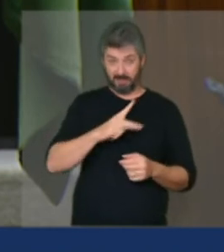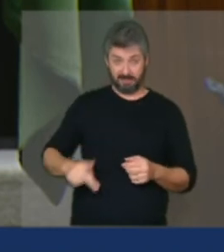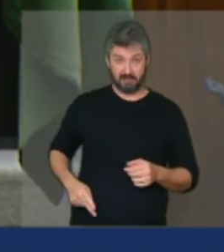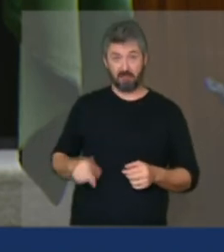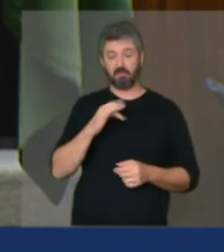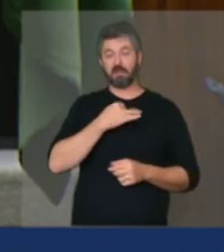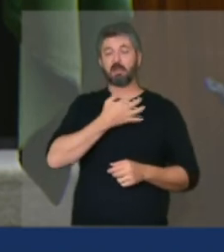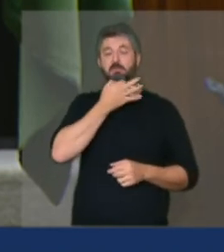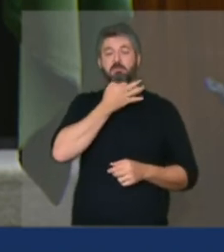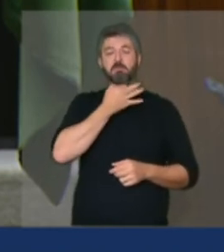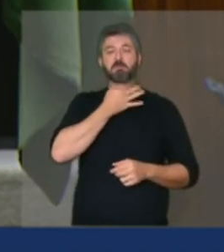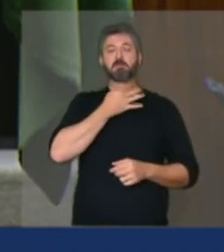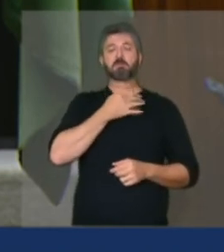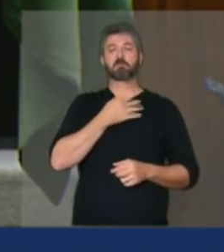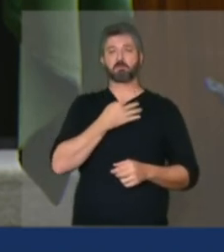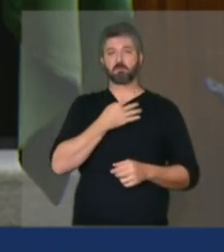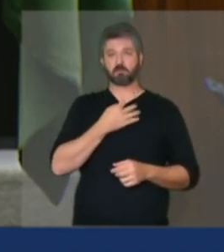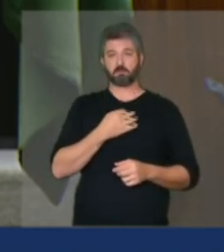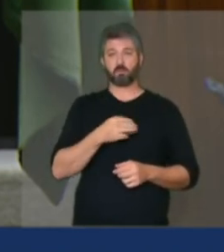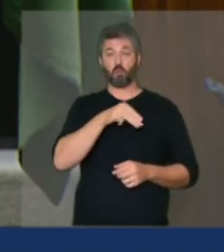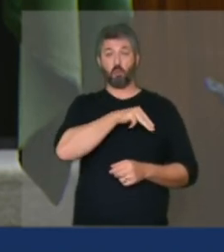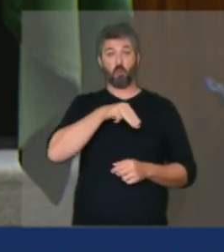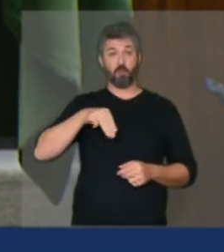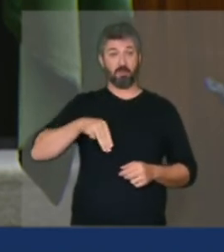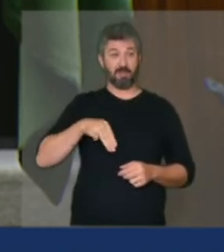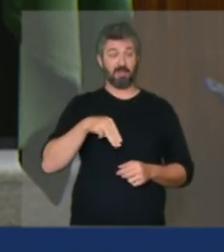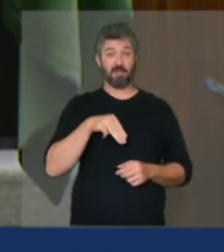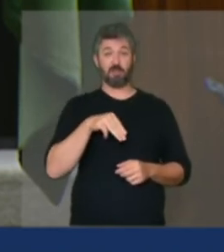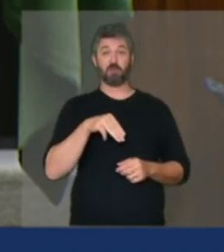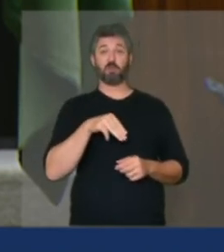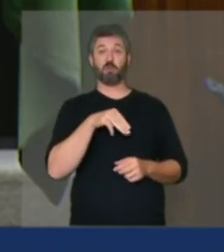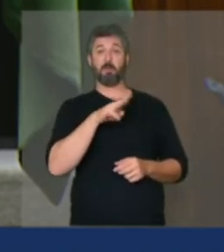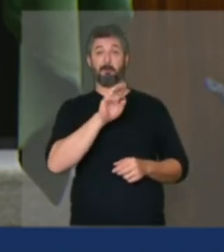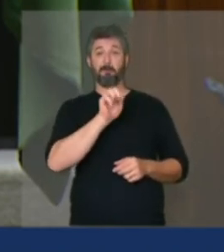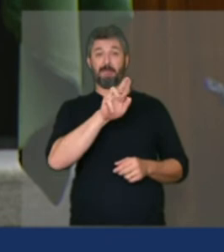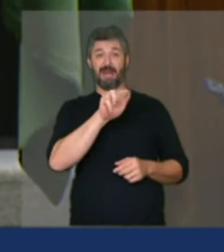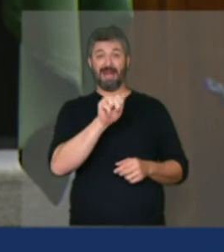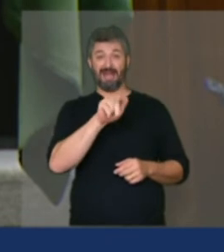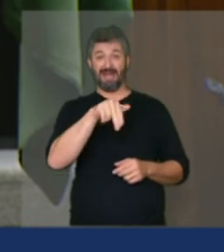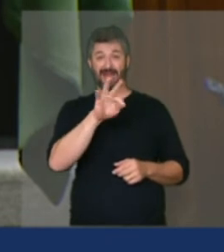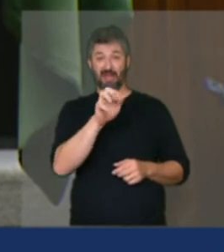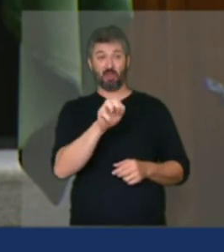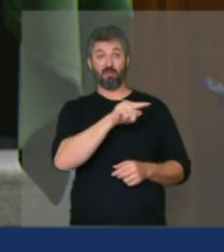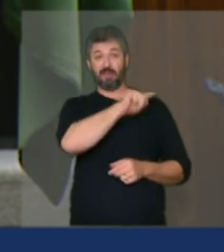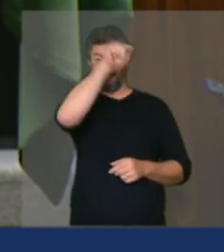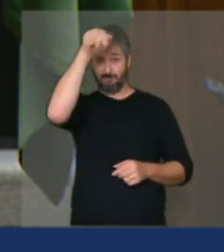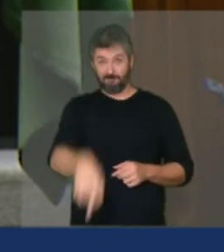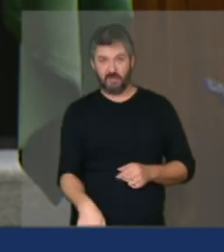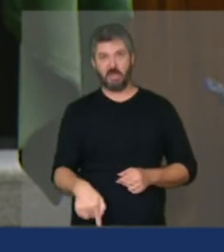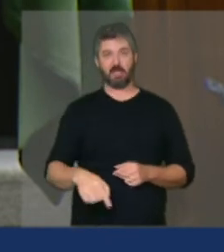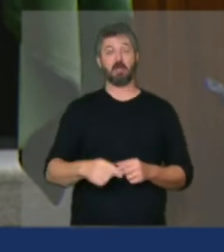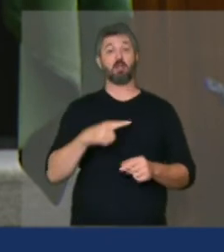DEFESA BRAGA NETTO AQUI NA CÂ MARA, PORQUE NÓS APROVAMOS A CONVOCAÇÃO DO BRAGA NETTO PARA VIR AQUI DIZER QUE AMEAÇAS SÃO ESSAS QUE FAZ É